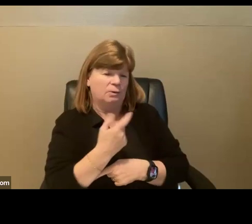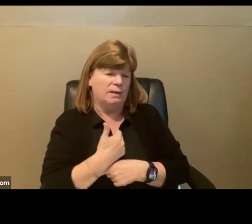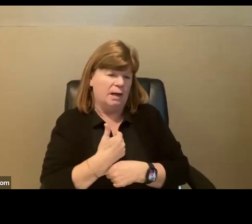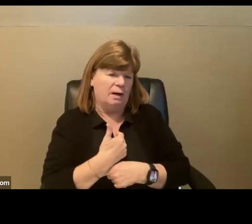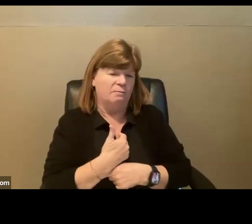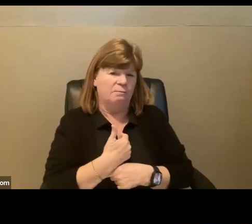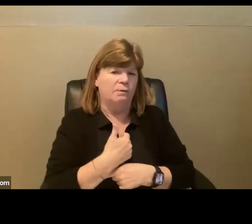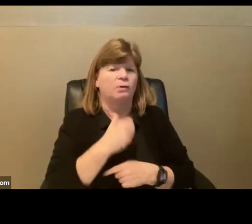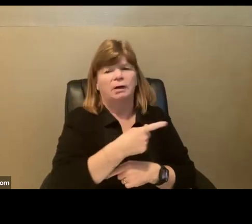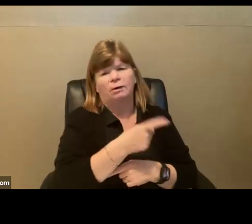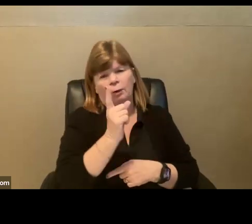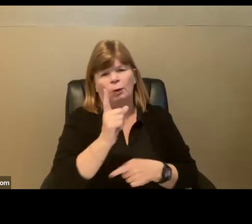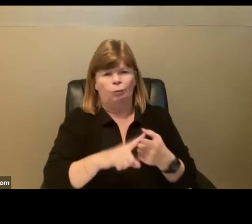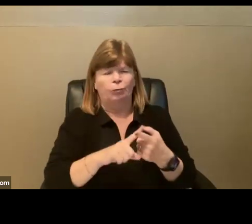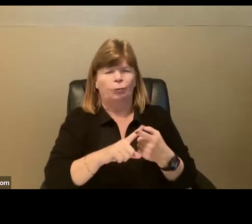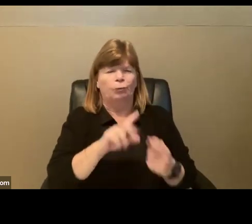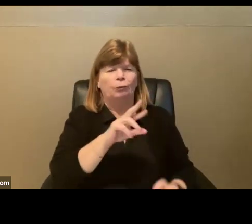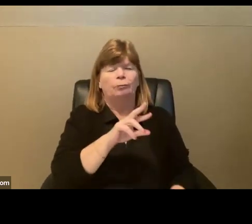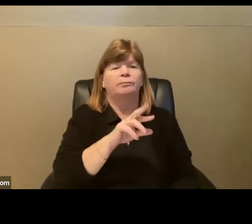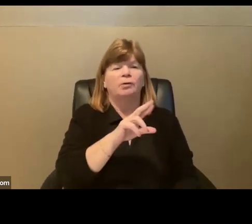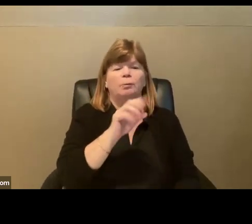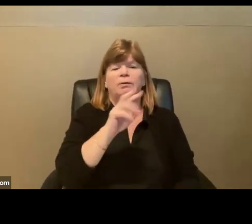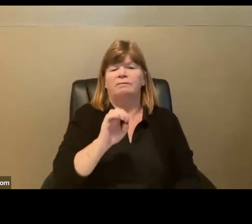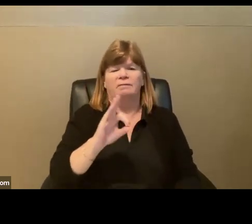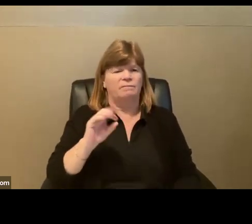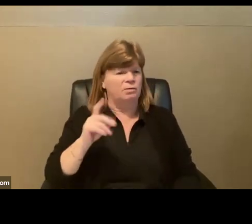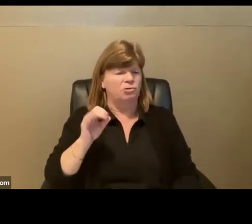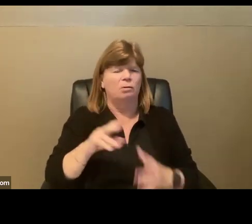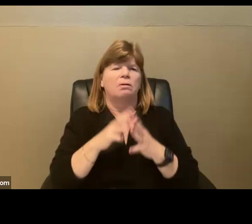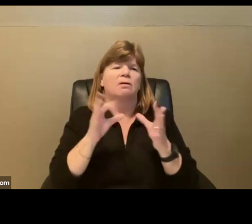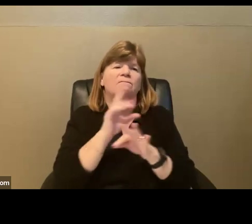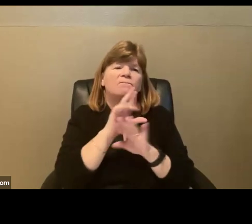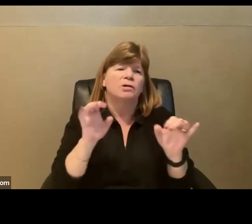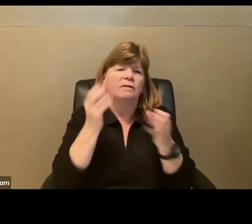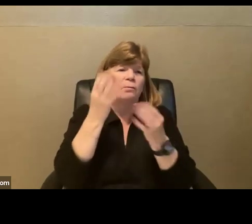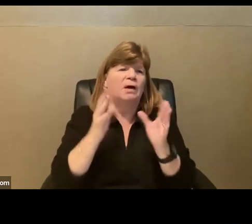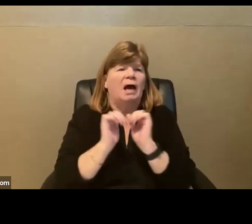Puede ir a la Fundación Reeve, y simplemente hay todo tipo de información gratuita sobre cómo hacer un programa de intestino y vejiga.